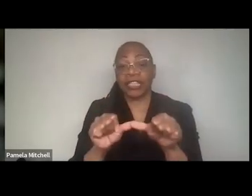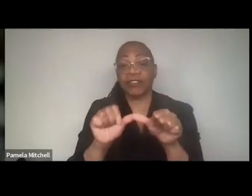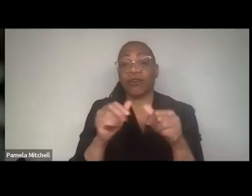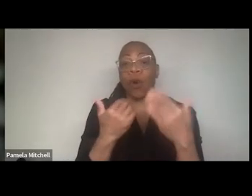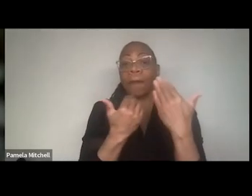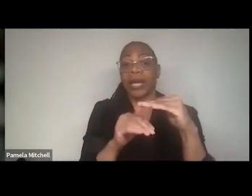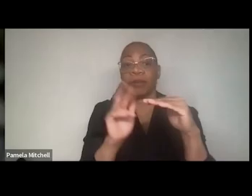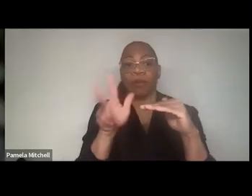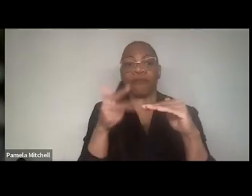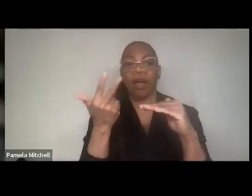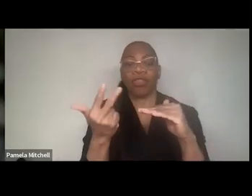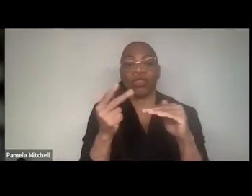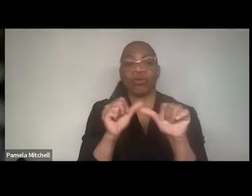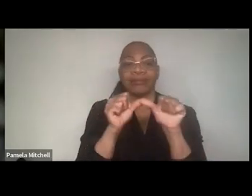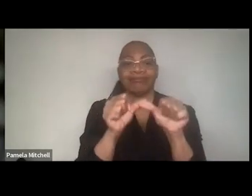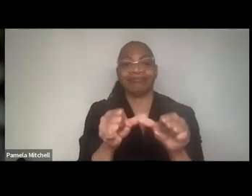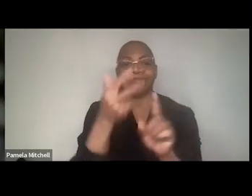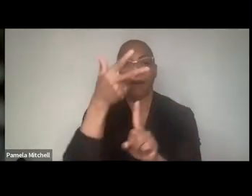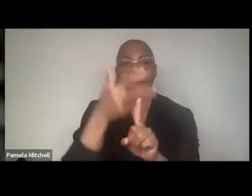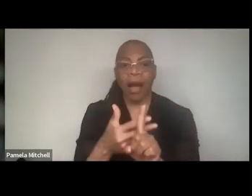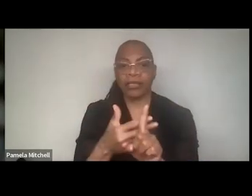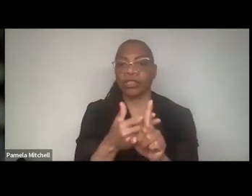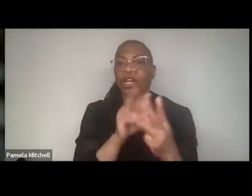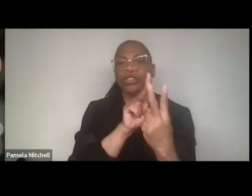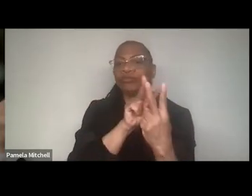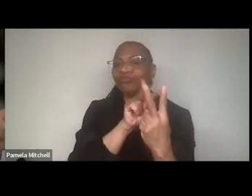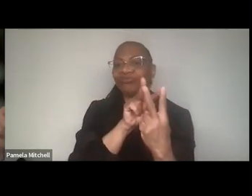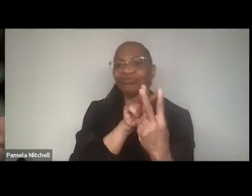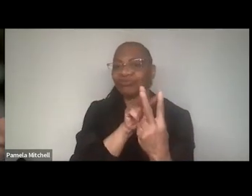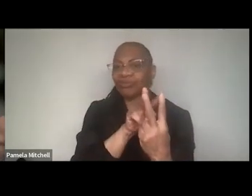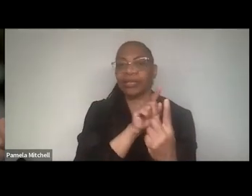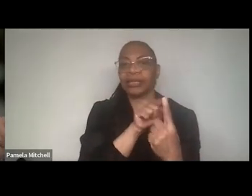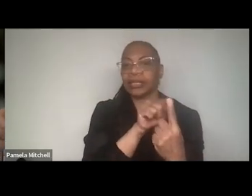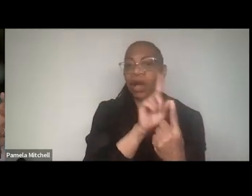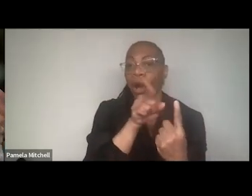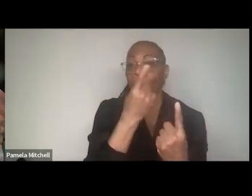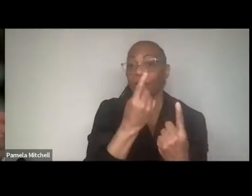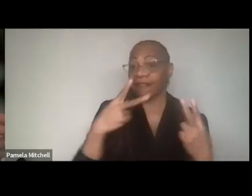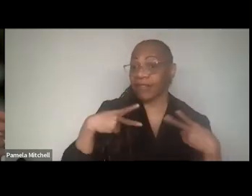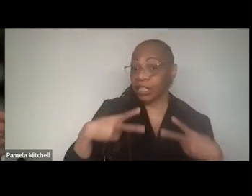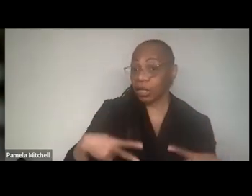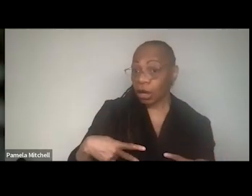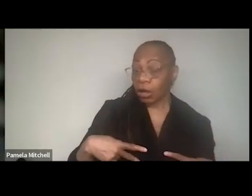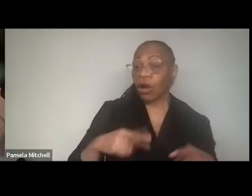después de la lesión. Para una lesión cerebral, pueden ir en cualquier dirección: solo las respuestas físicas a la persona,